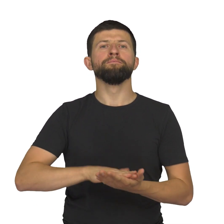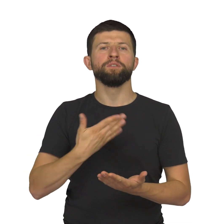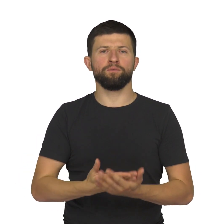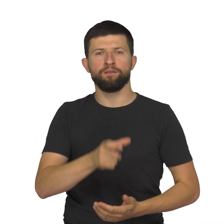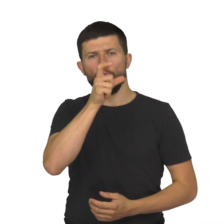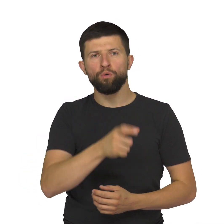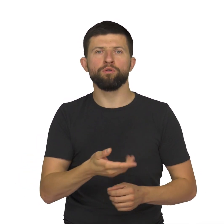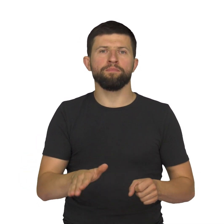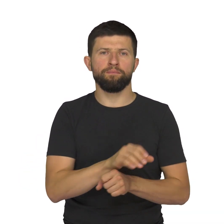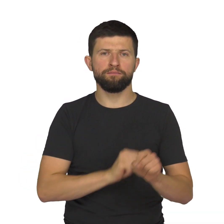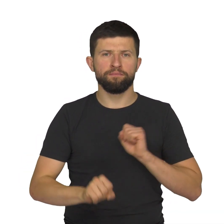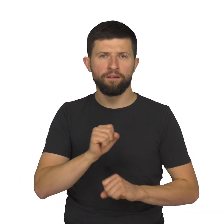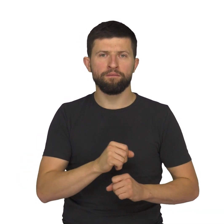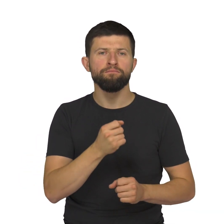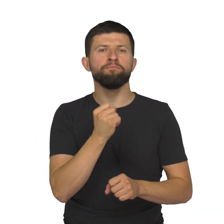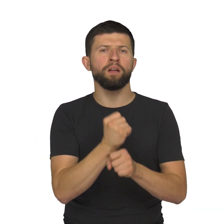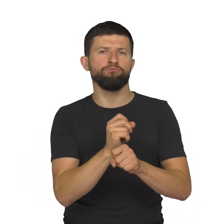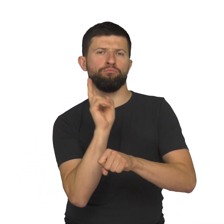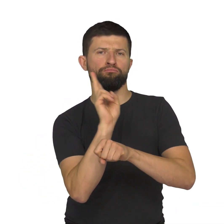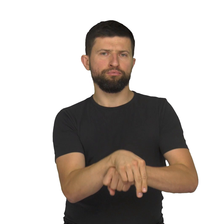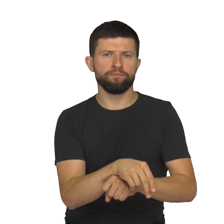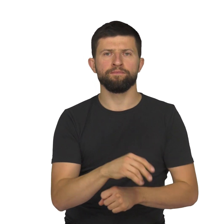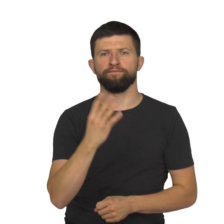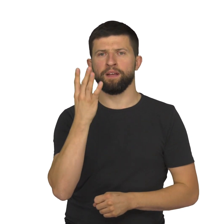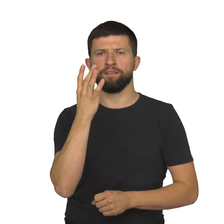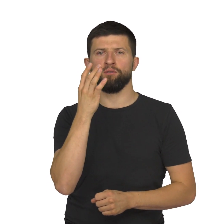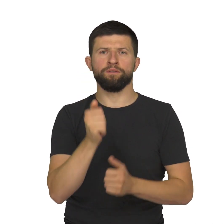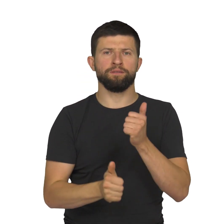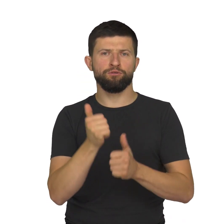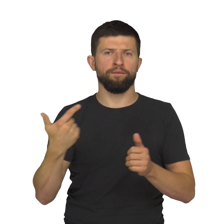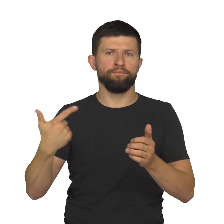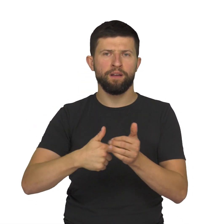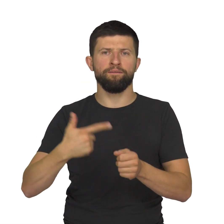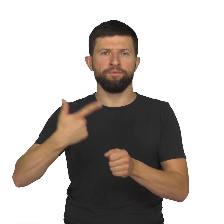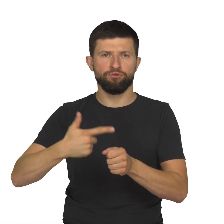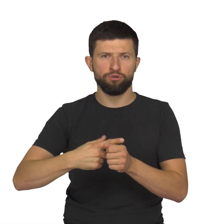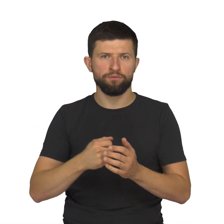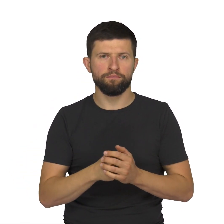Oto przykład. Osoba niepełnosprawna zatrudniona od 4 stycznia 2020 r.